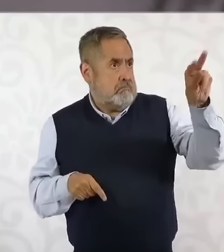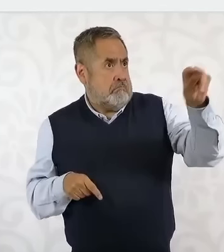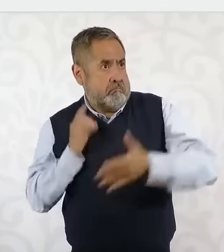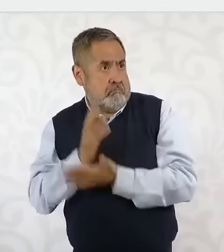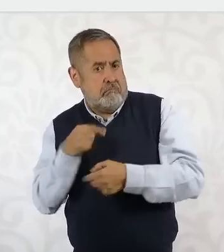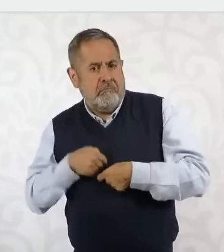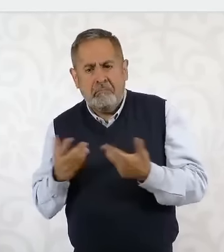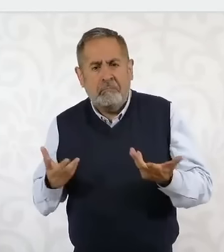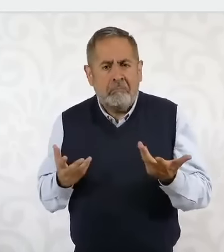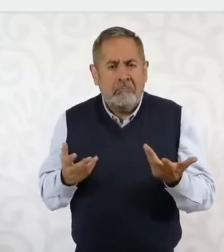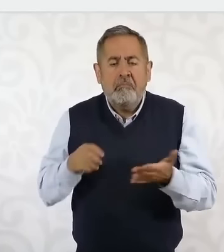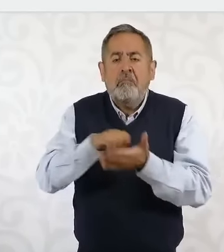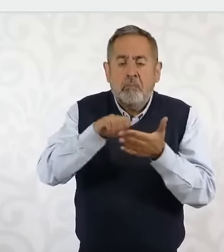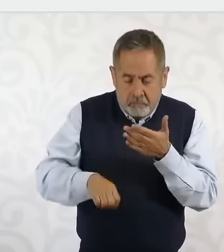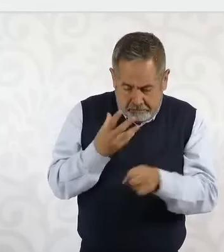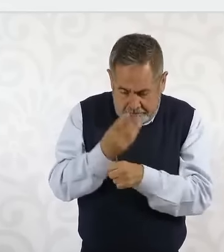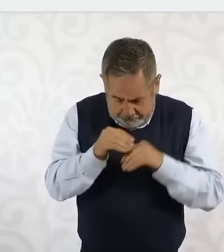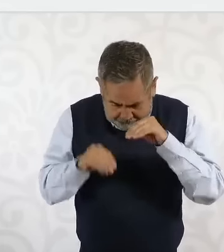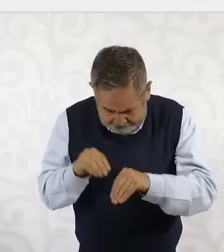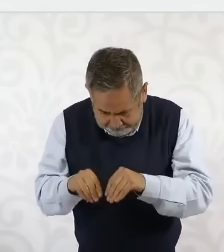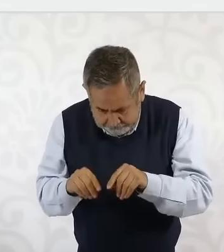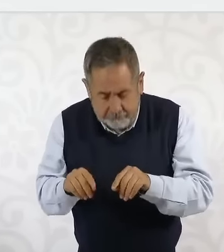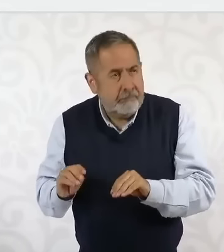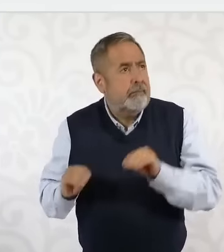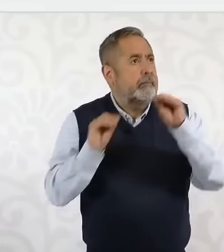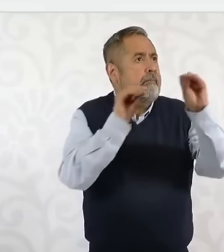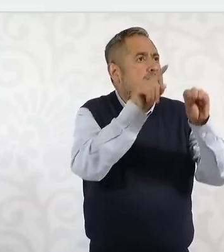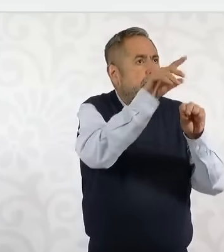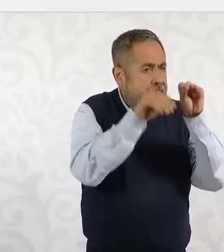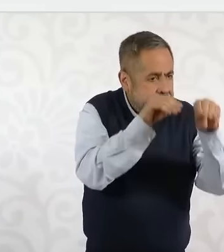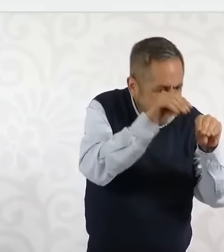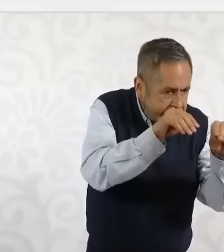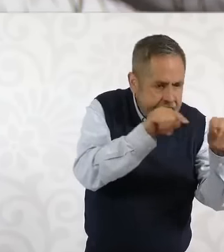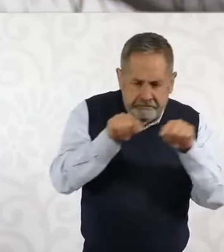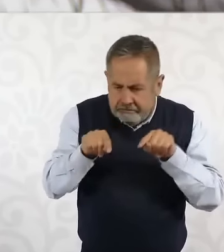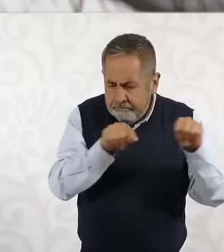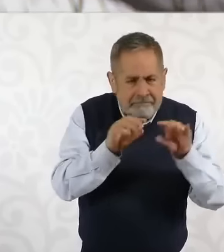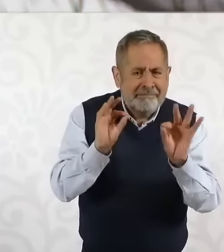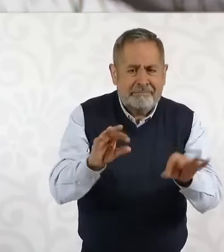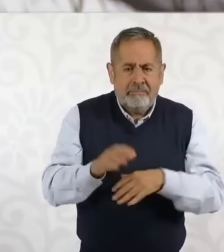piezas que una parte es aquí, otra parte es allá. Entonces, no es que se retiren los empleos de la